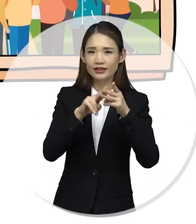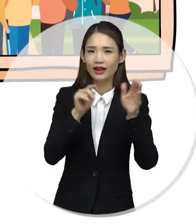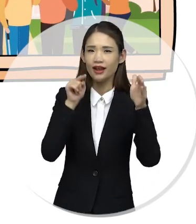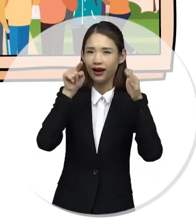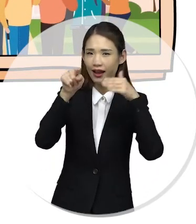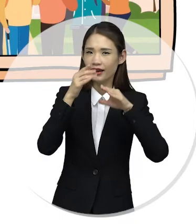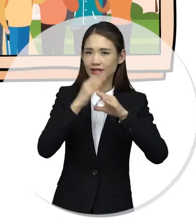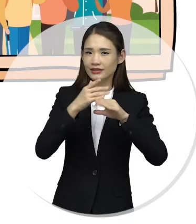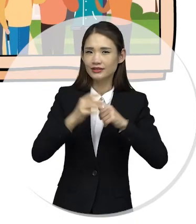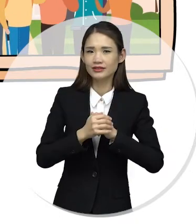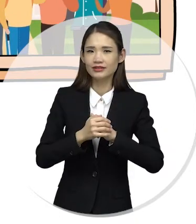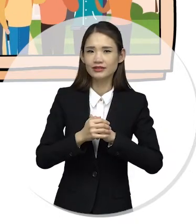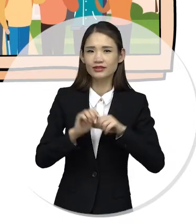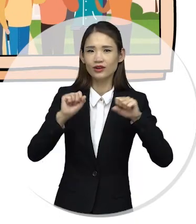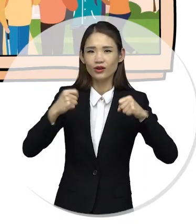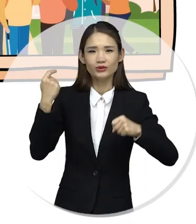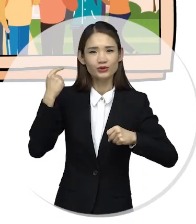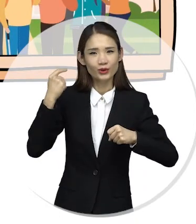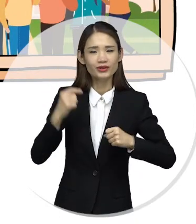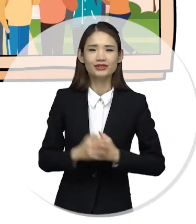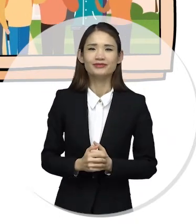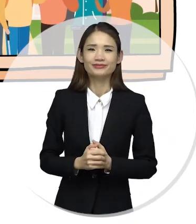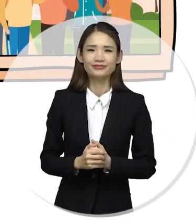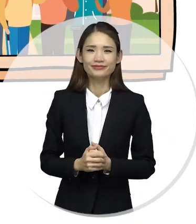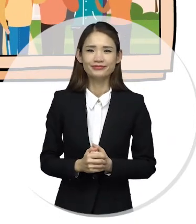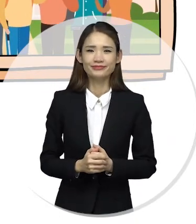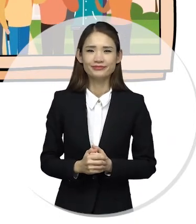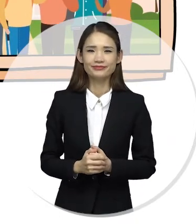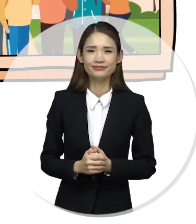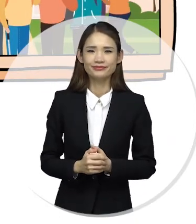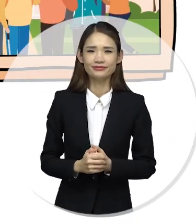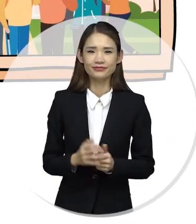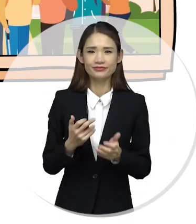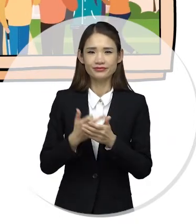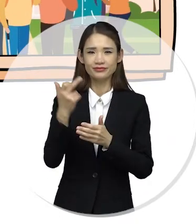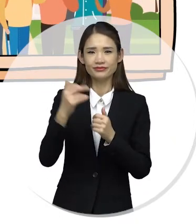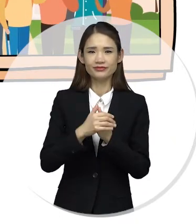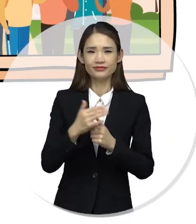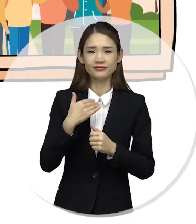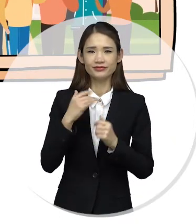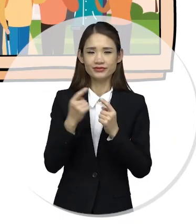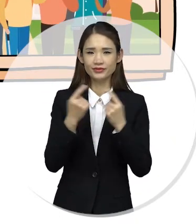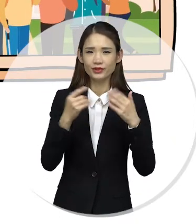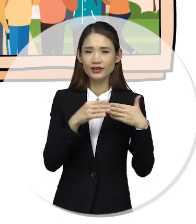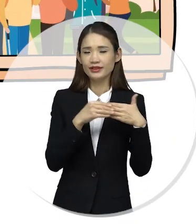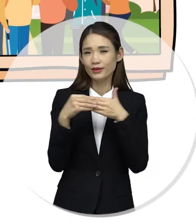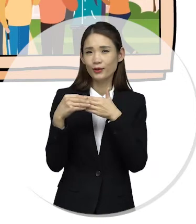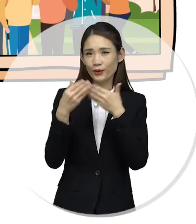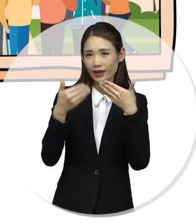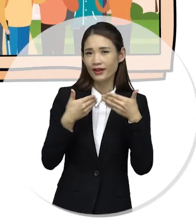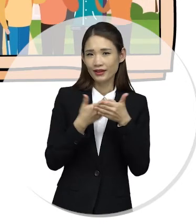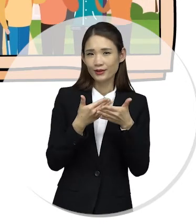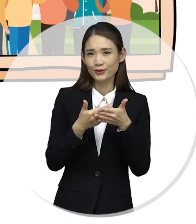김소희 : 오토바이 소리가 들어갔어요. 김한솔 : 오 마이 갓. 김소희 : 오빠 나를 중앙도서관으로 인도해줘. 김한솔 : 시작한거야?